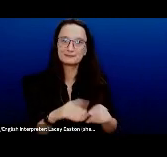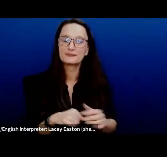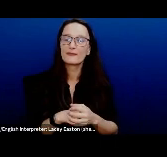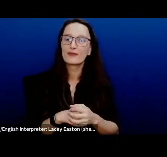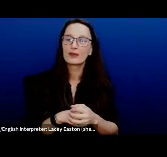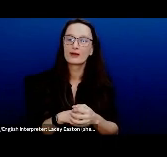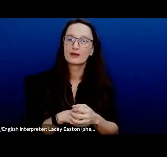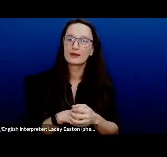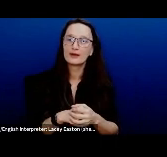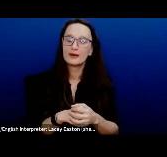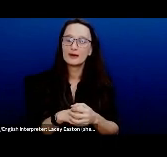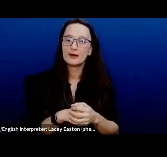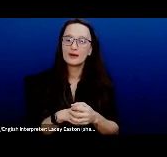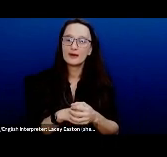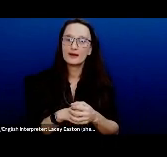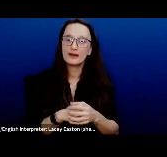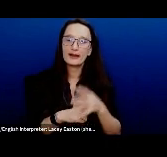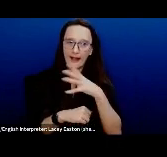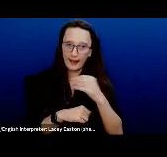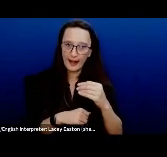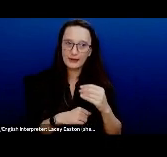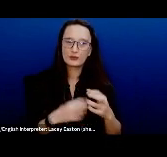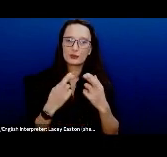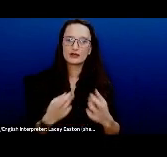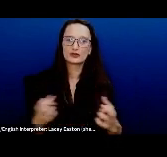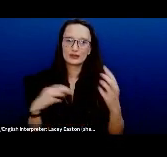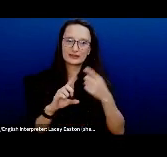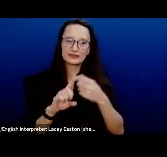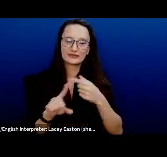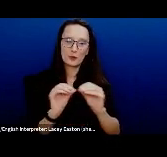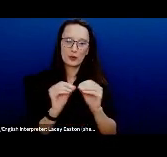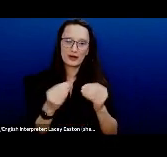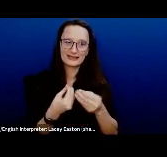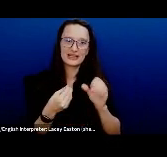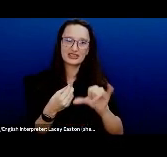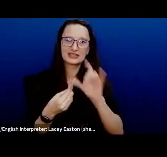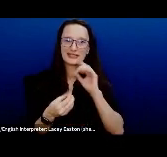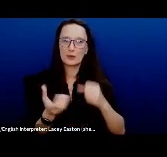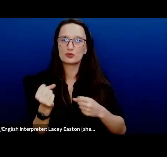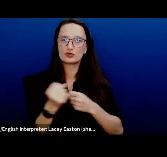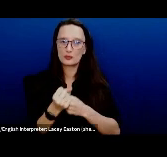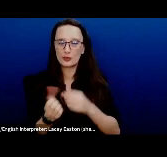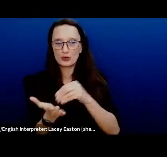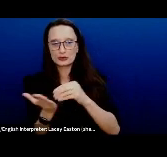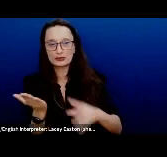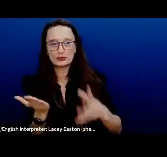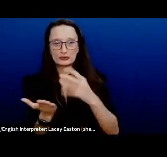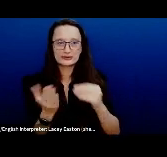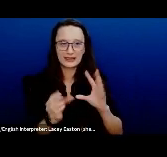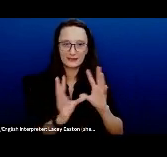apoyan a los estudiantes y las familias. Nuestro foco de atención desde el campo en la sesión con la que nos estamos asociando